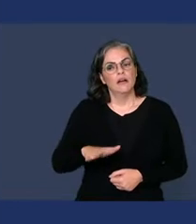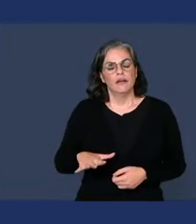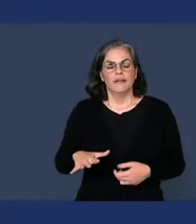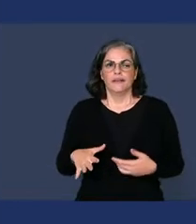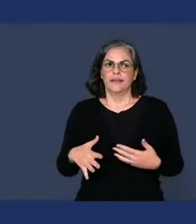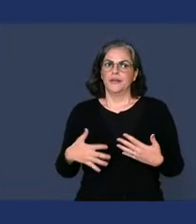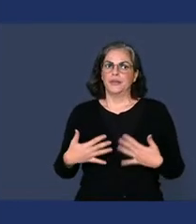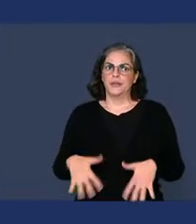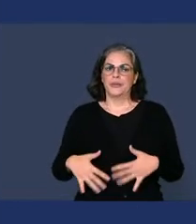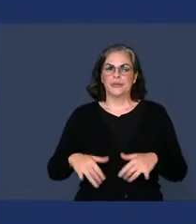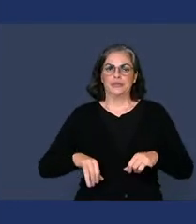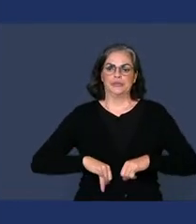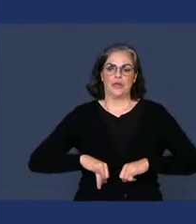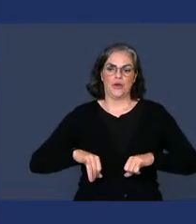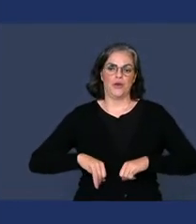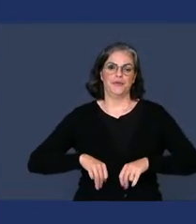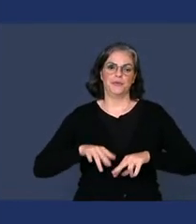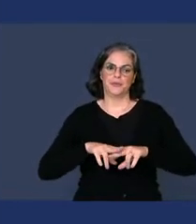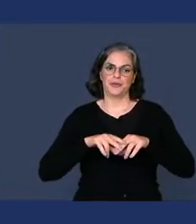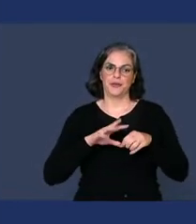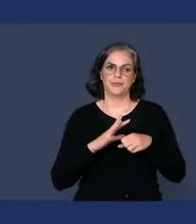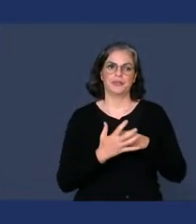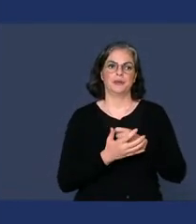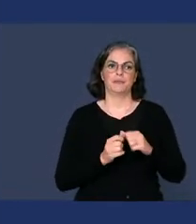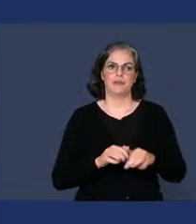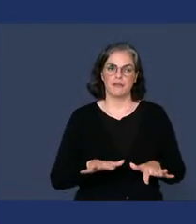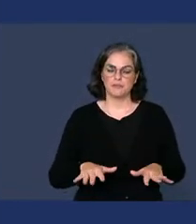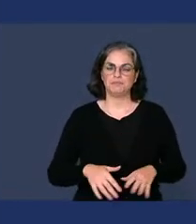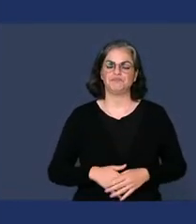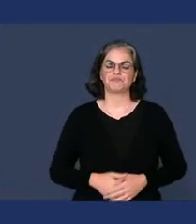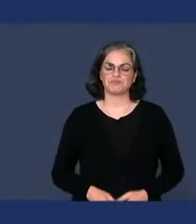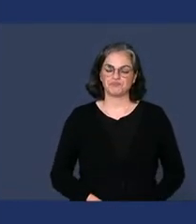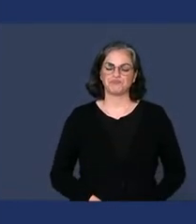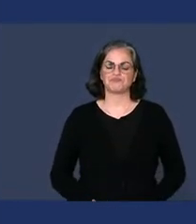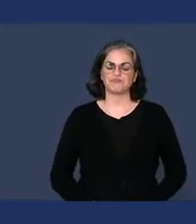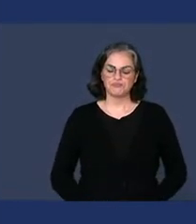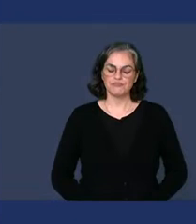FICAR ACUMULANDO DO FUNDO NACIONAL DE CULTURA UMA ÁREA QUE SOFREU TANTO COM A PANDEMIA. A CULTURA PARA NÓS